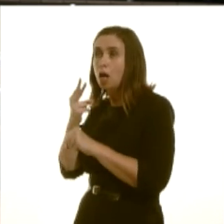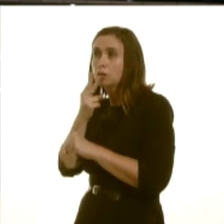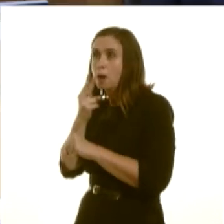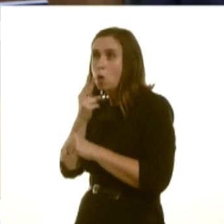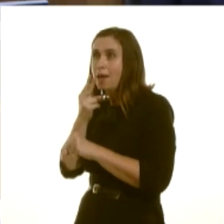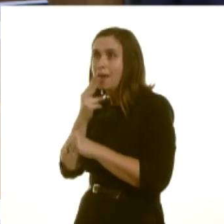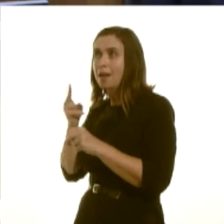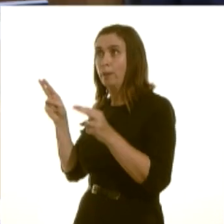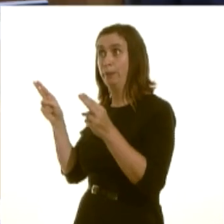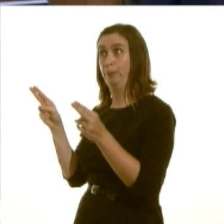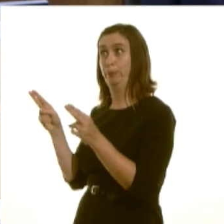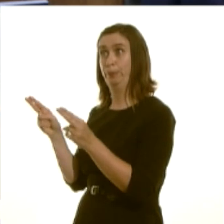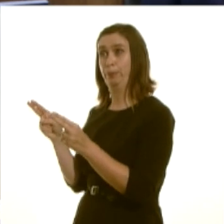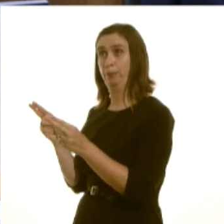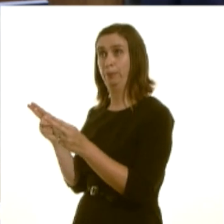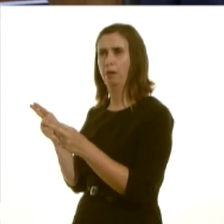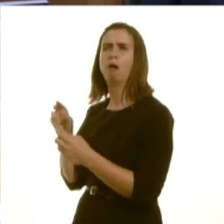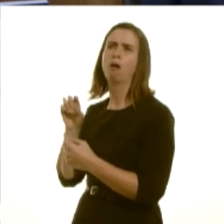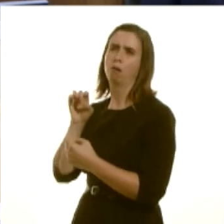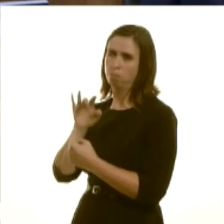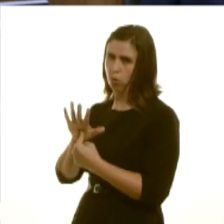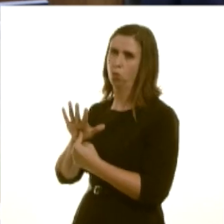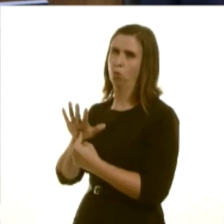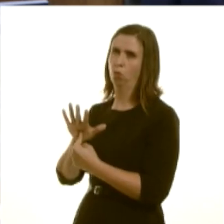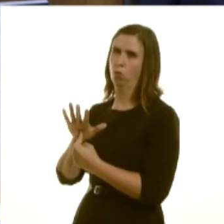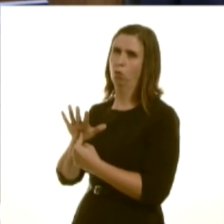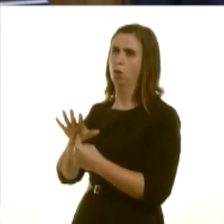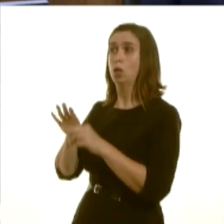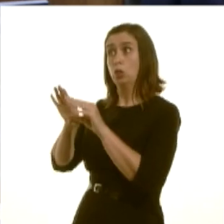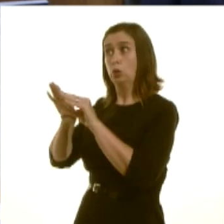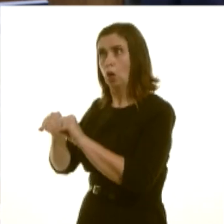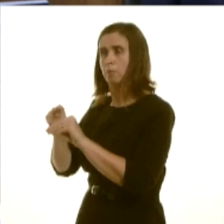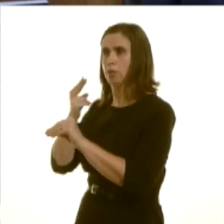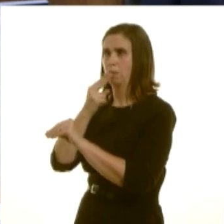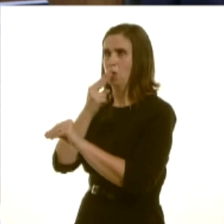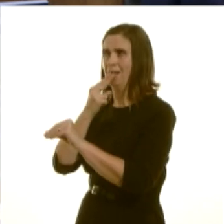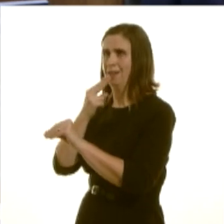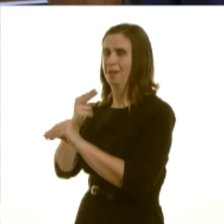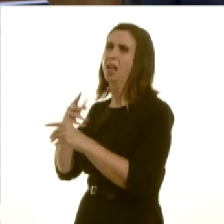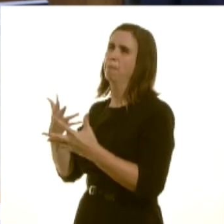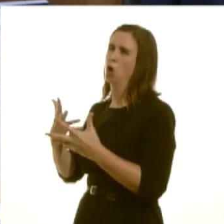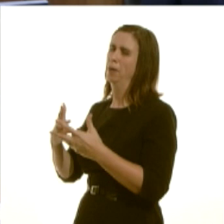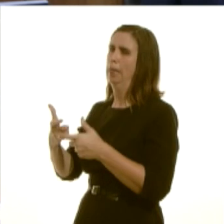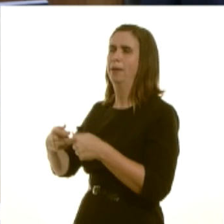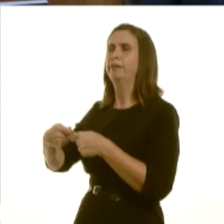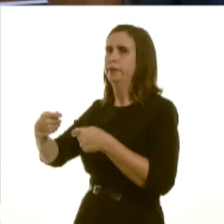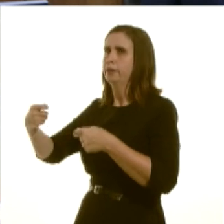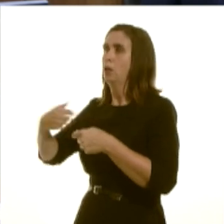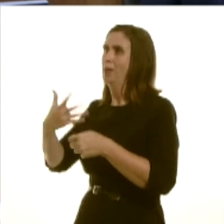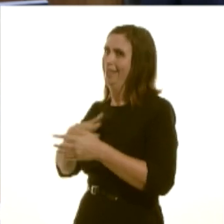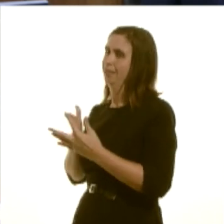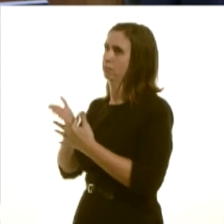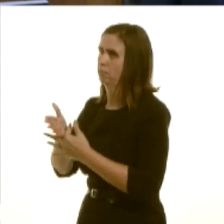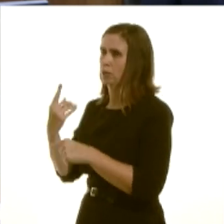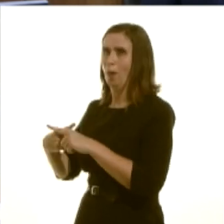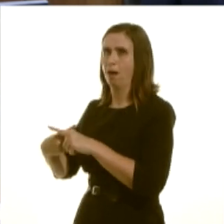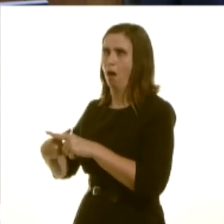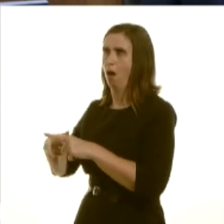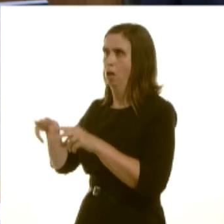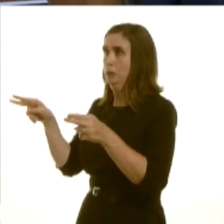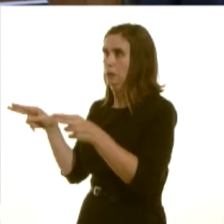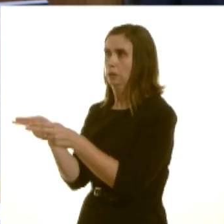nag ar hyn o bryd, ond o edrych ar y cynllun iechyd i reoli tybaco, mae cynlluniau i sicrhau